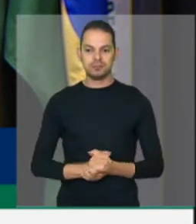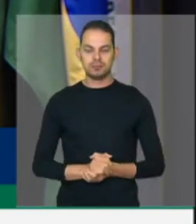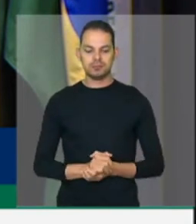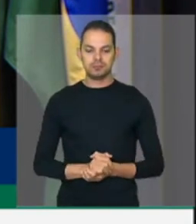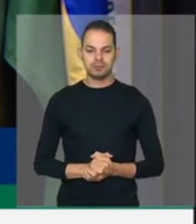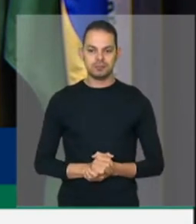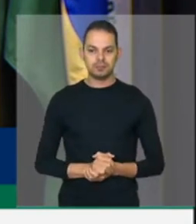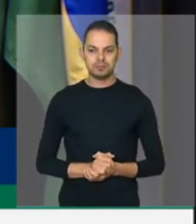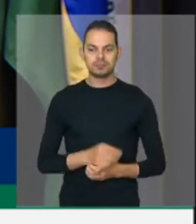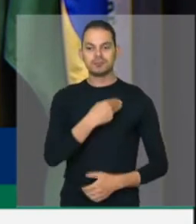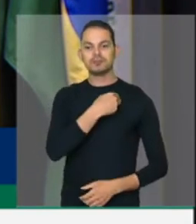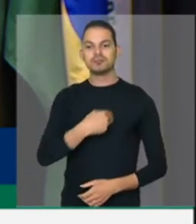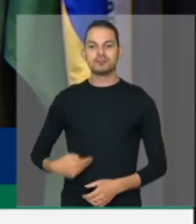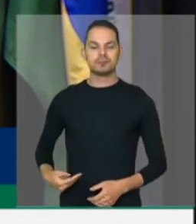DEFESAS DO NOSSO MUITO DIGNO